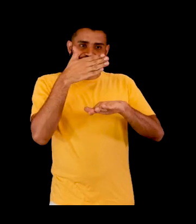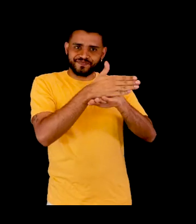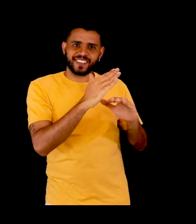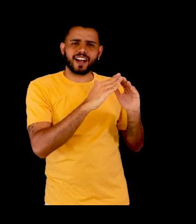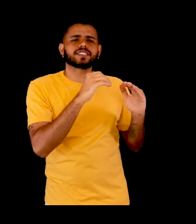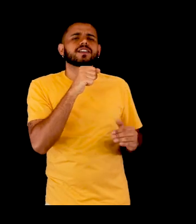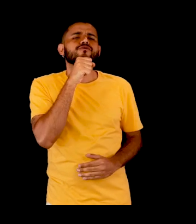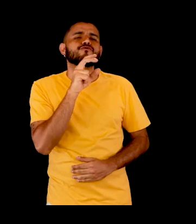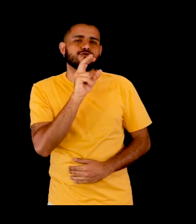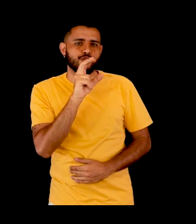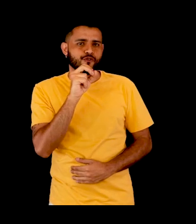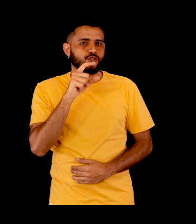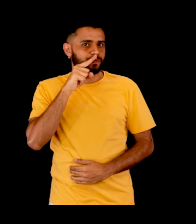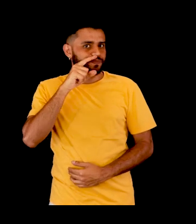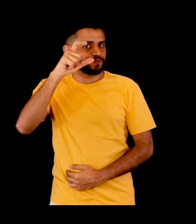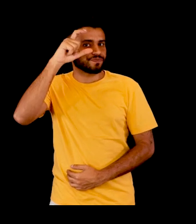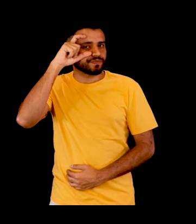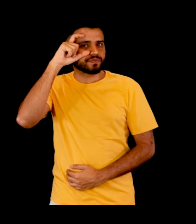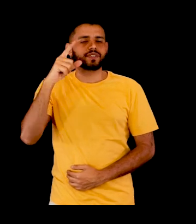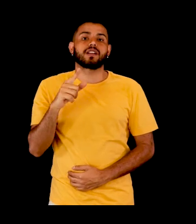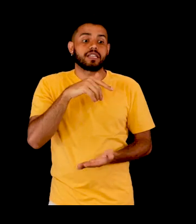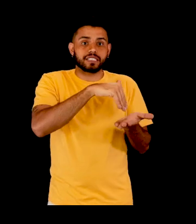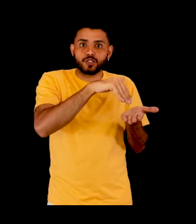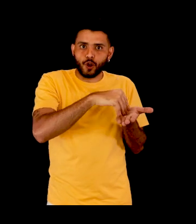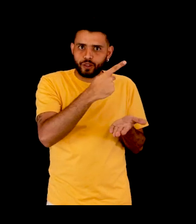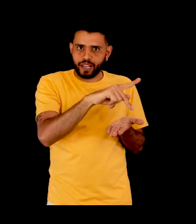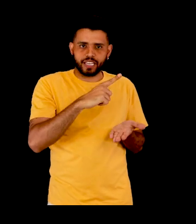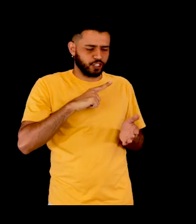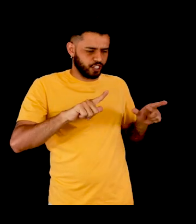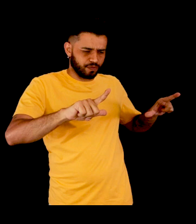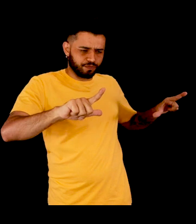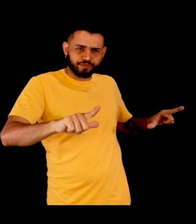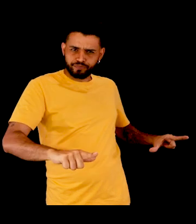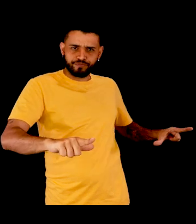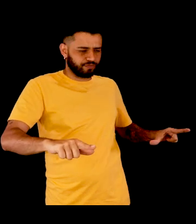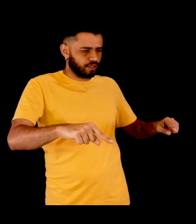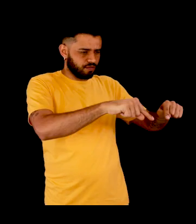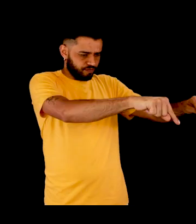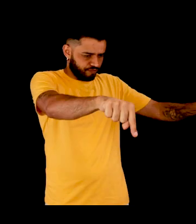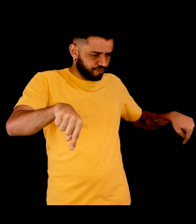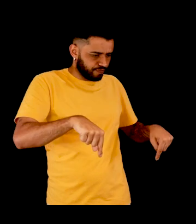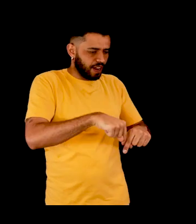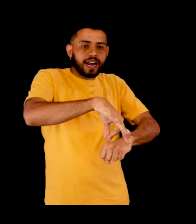Ele tinha aquelas pranchetas enormes na época. Ela gostava de sentar no colo dele e vê-lo fazer os desenhos.